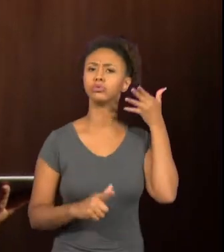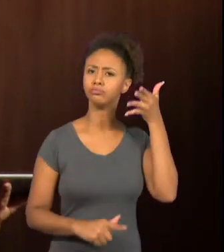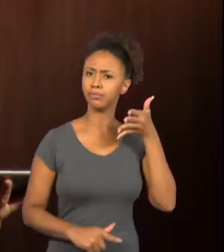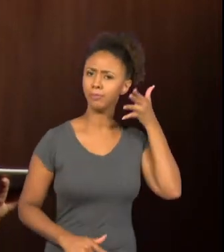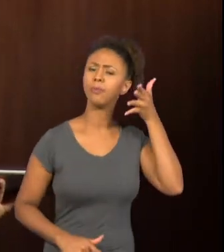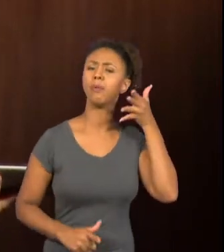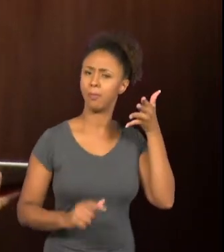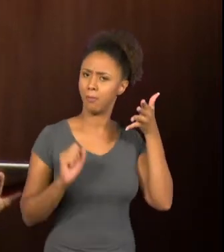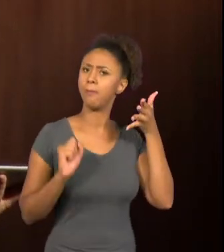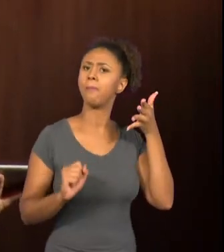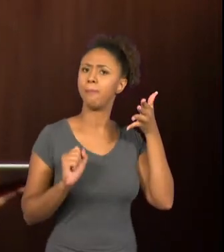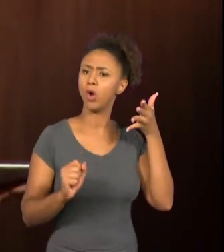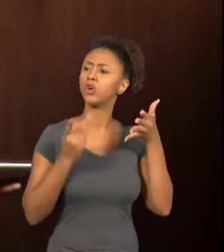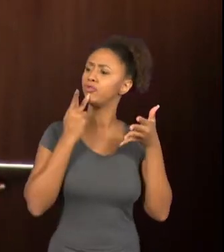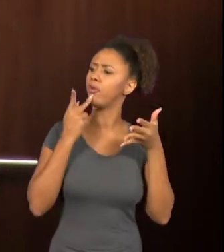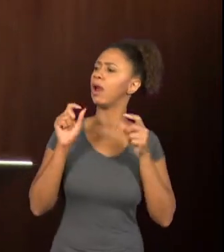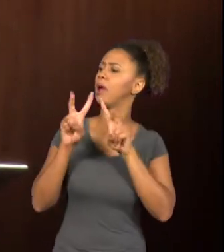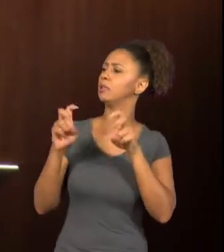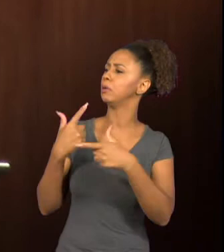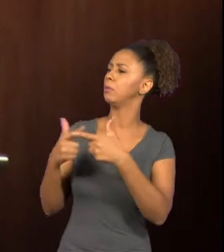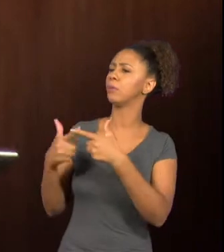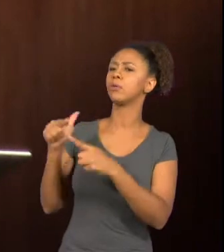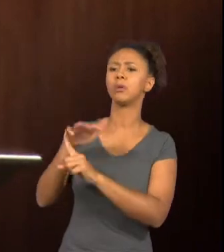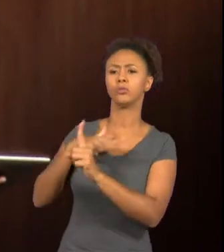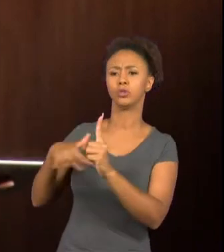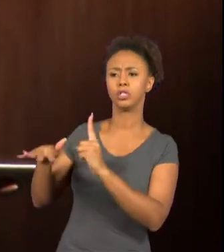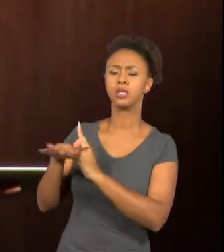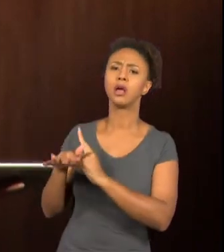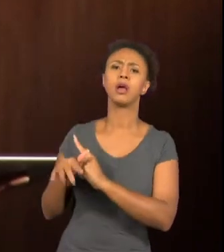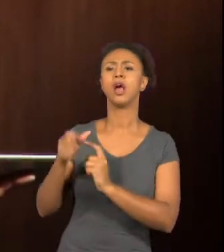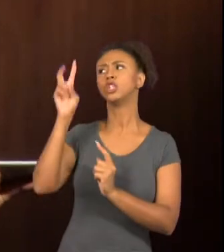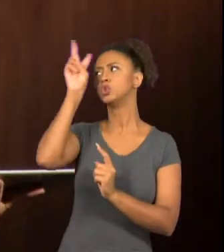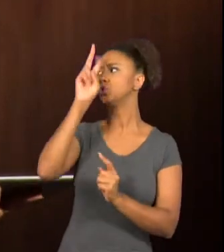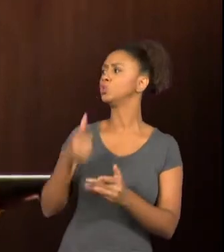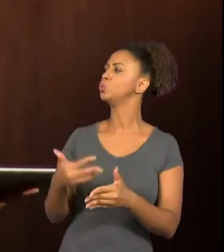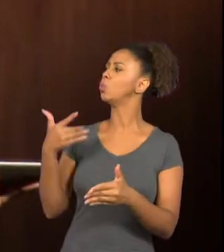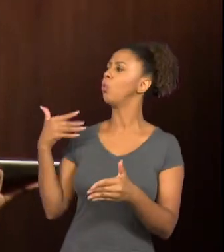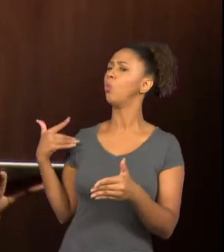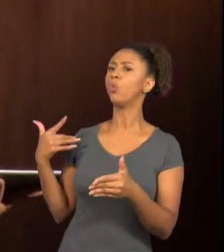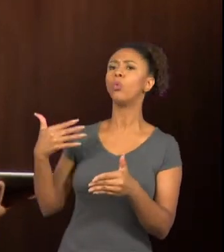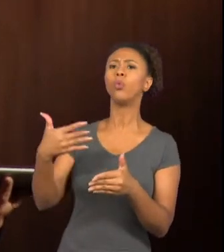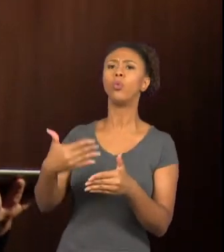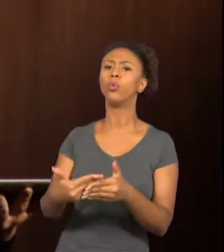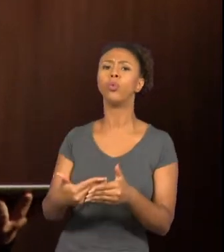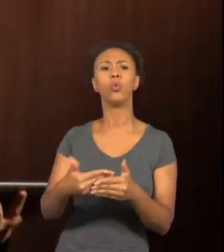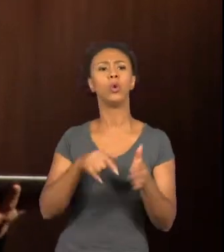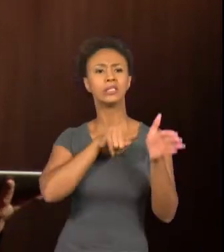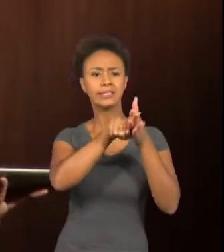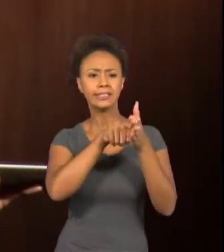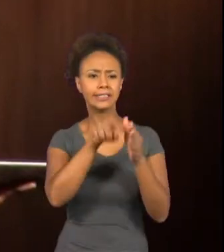QUESTÕES SOCIAIS. O DISCURSO, O DISCURSO HISTÓRICO, DISCURSOU CIENTÍFICO, JORNALÍSTICO.